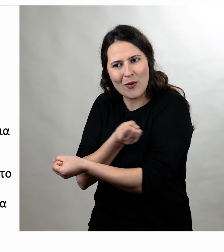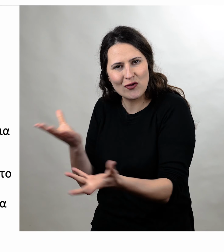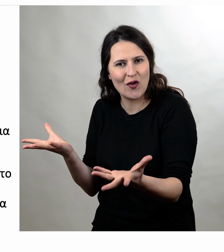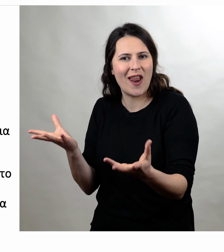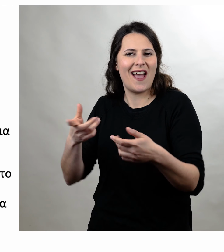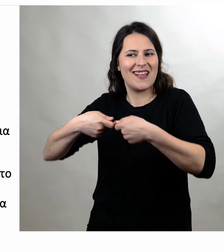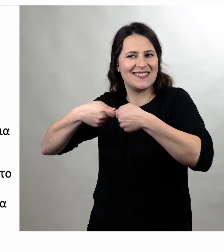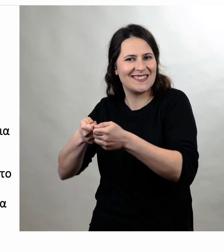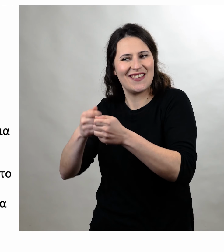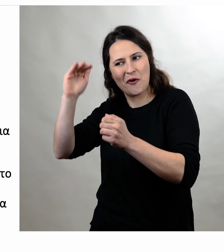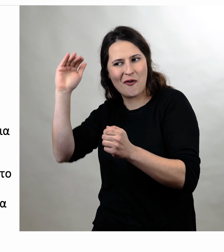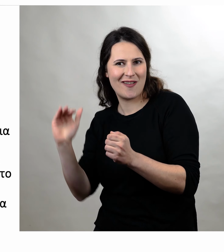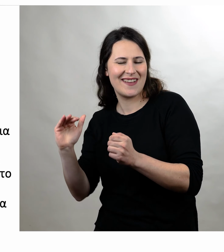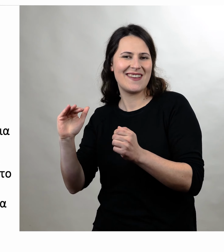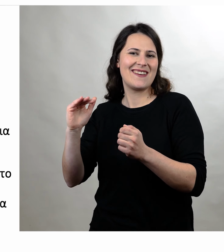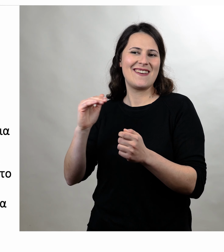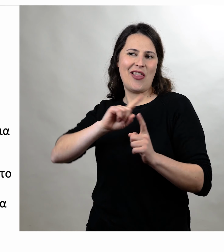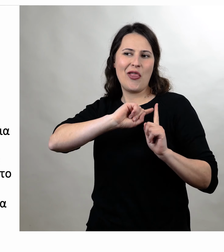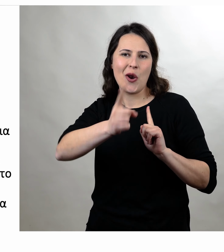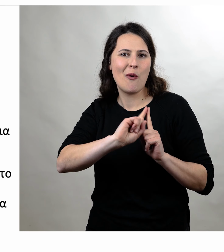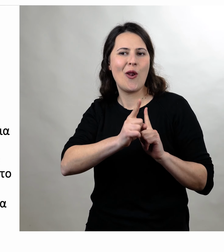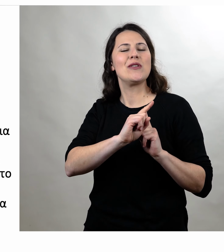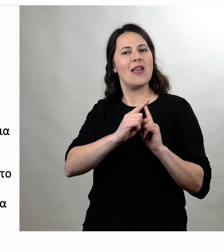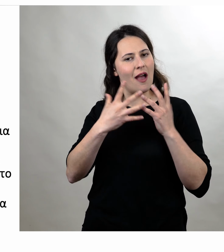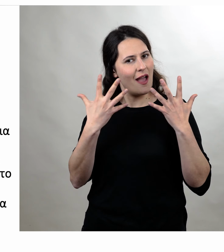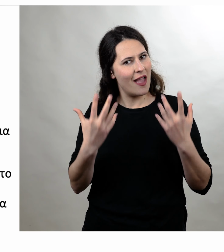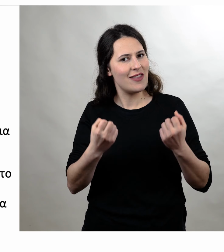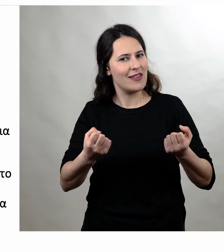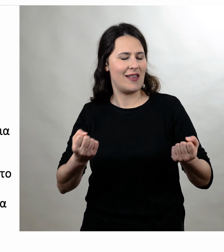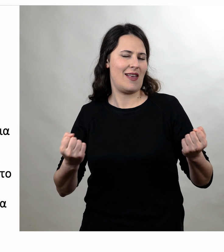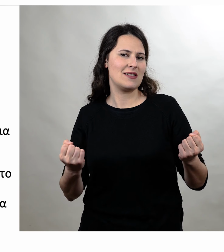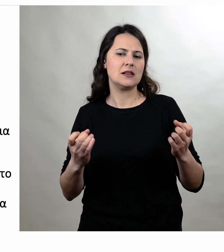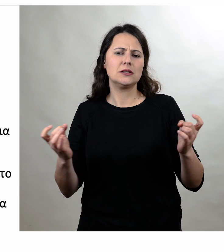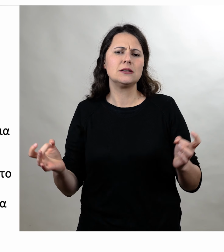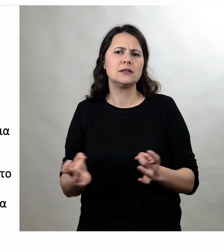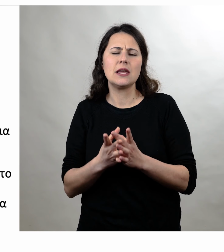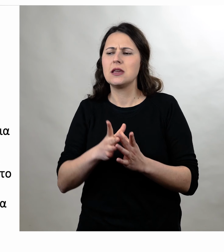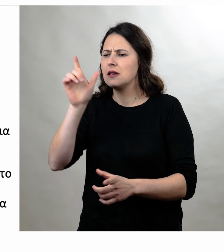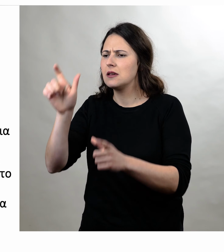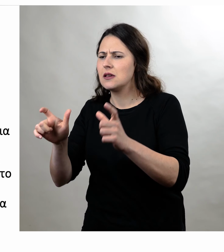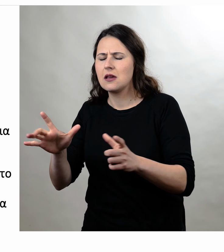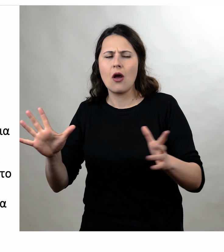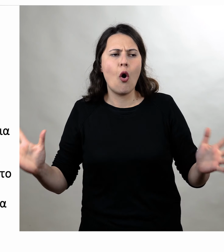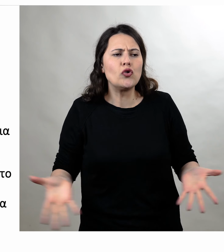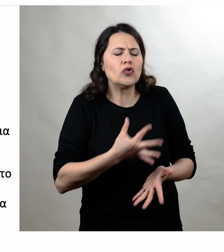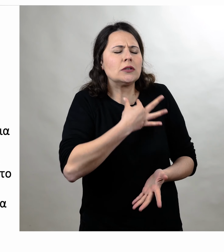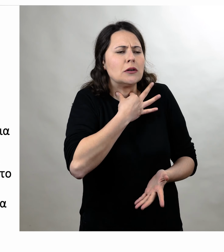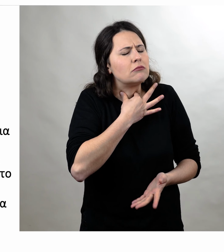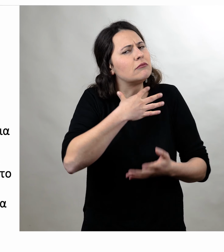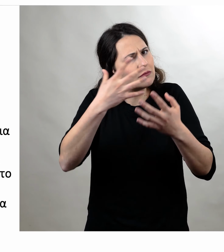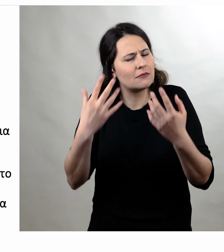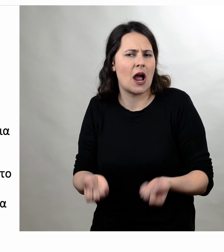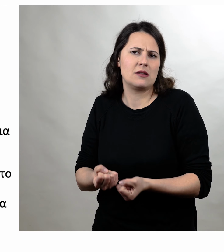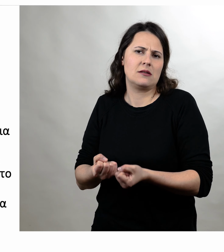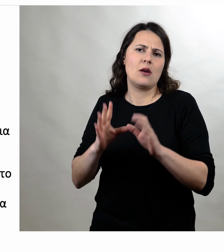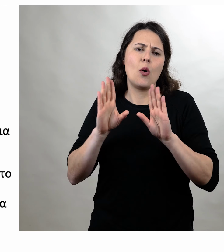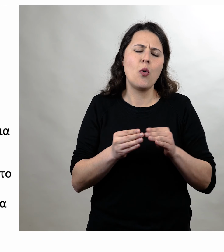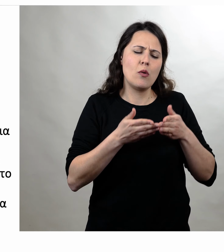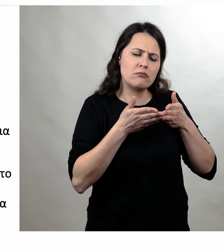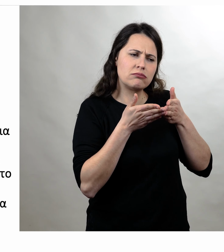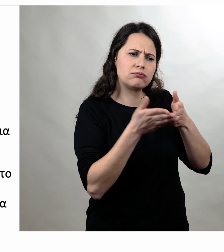και ό,τι άλλο χρειάζεται για την καλύτερη δυνατή επιλογή ακτοπλοϊκού ταξιδιού.